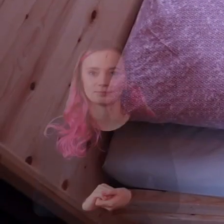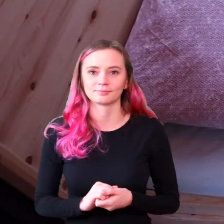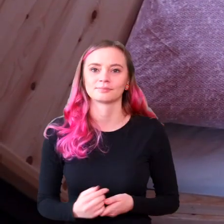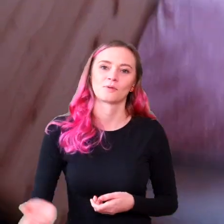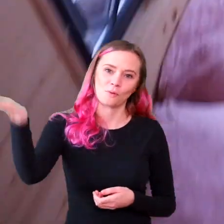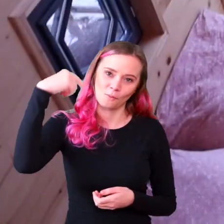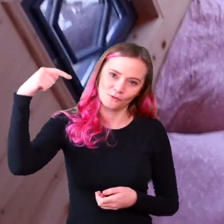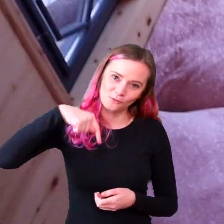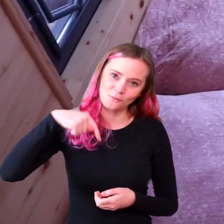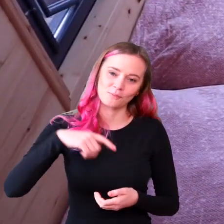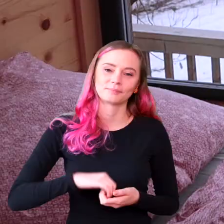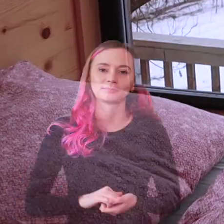Pojď dolů!